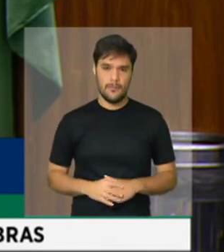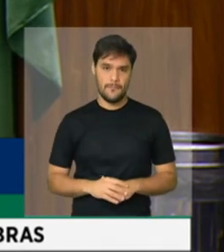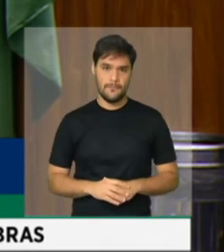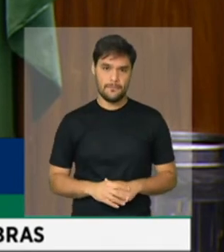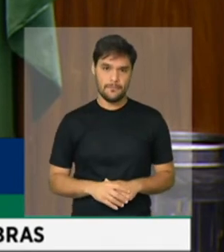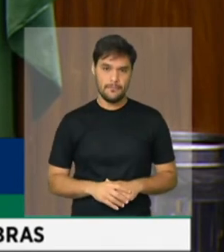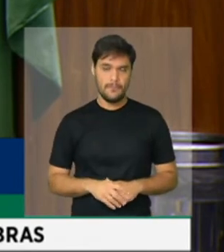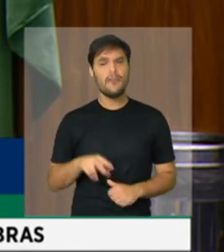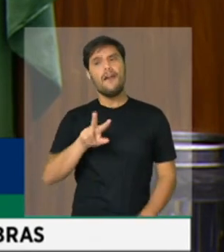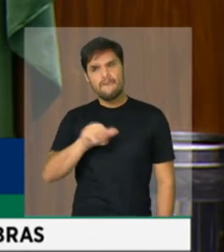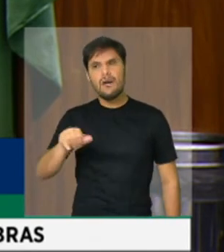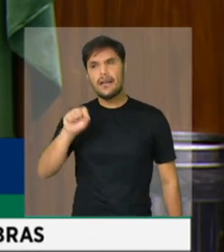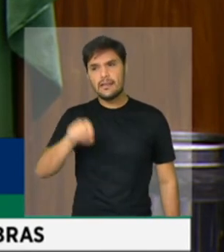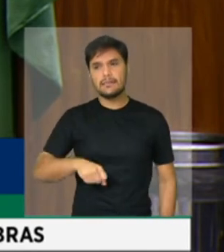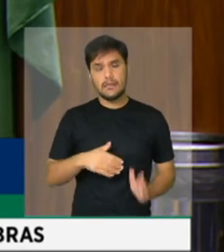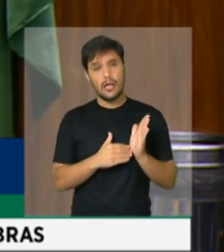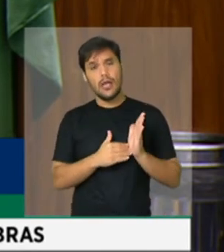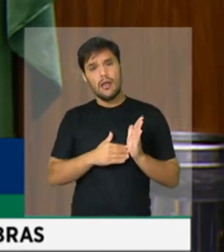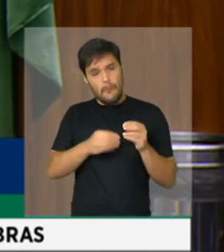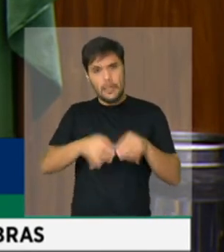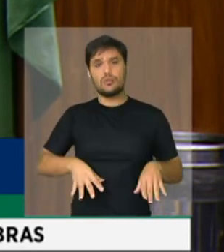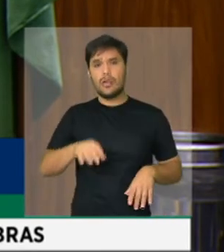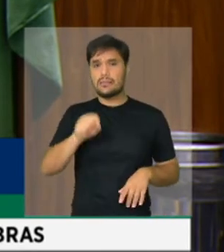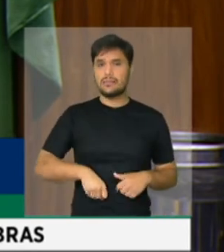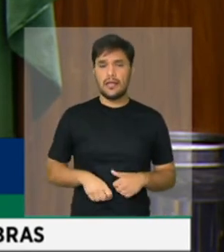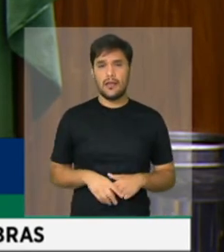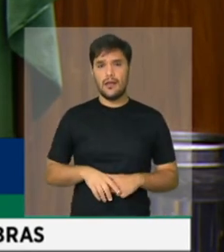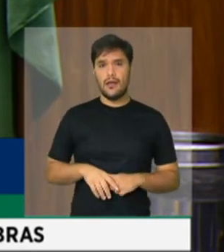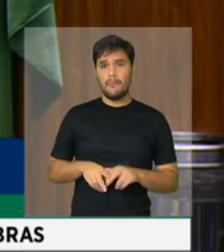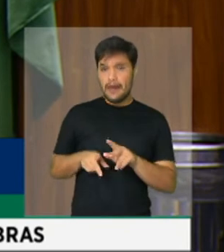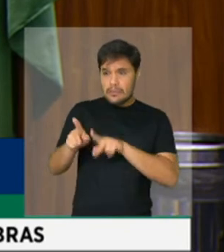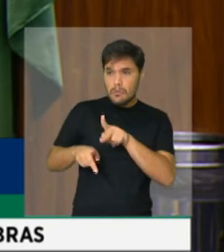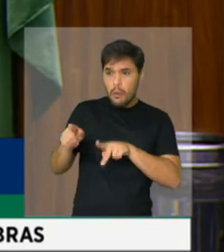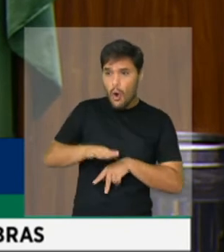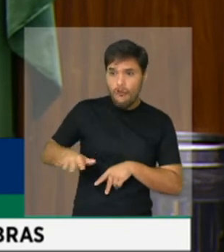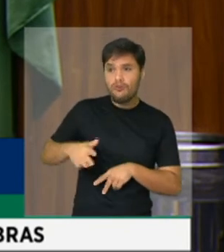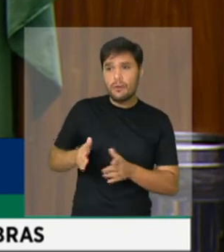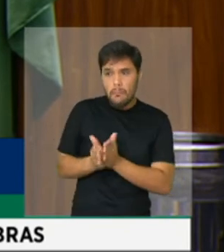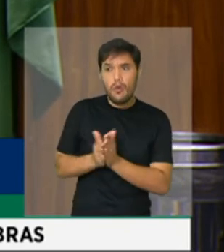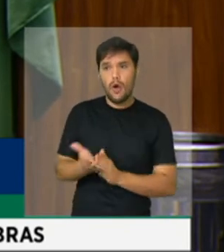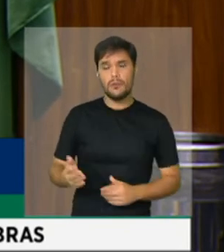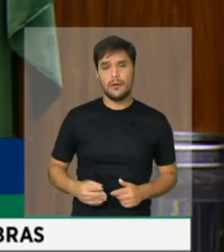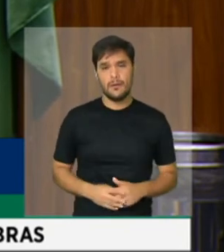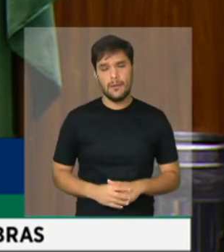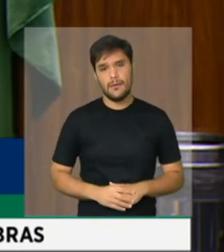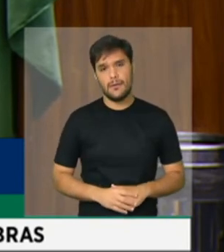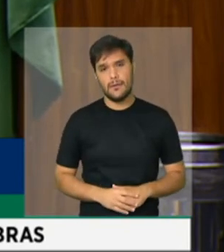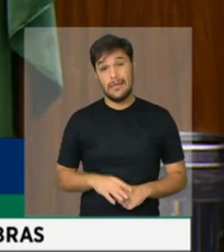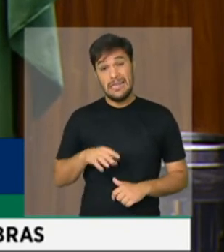SER SIM UM AUMENTO DA CONTA DE LUZ. VAI TER SIM UMA CONSEQUÊNCIA PRA ESSA GENTE QUE TÁ HOJE EM SITUAÇÃO DE VULNERABILIDADE. SE JÁ ERA